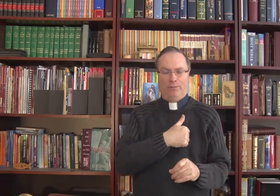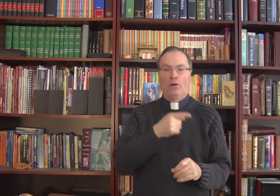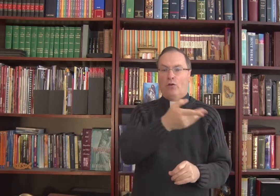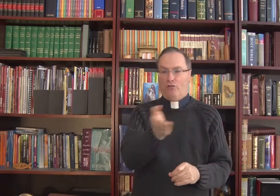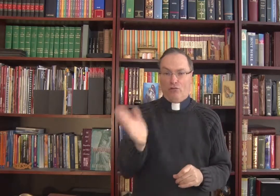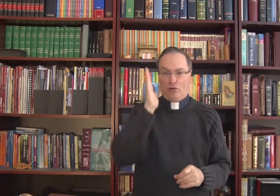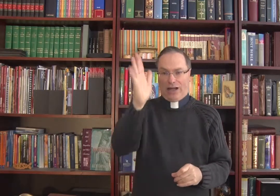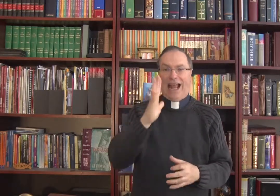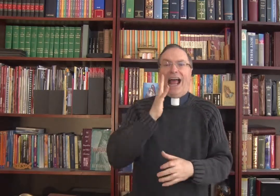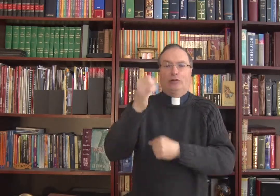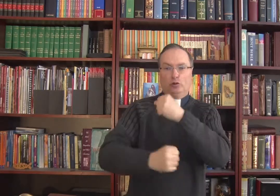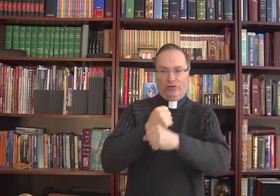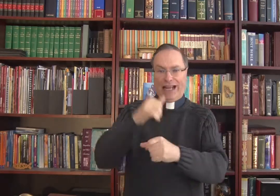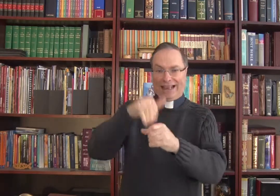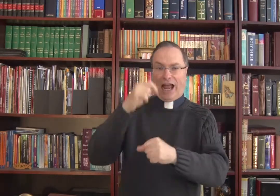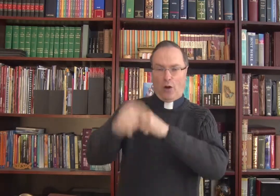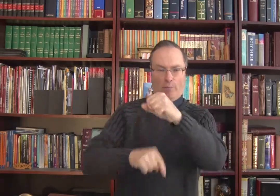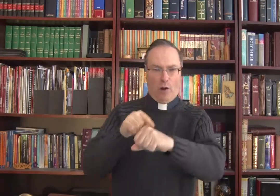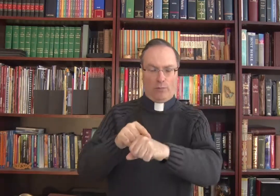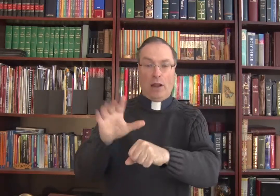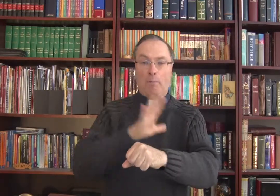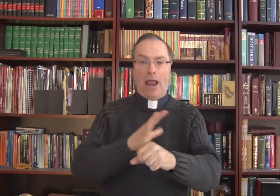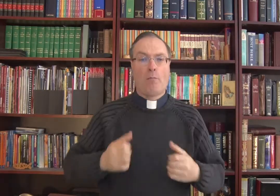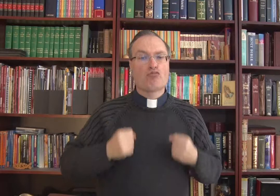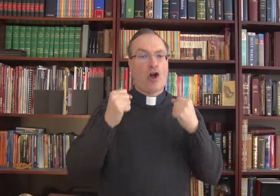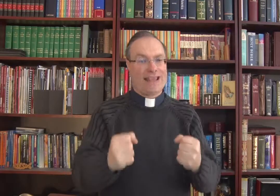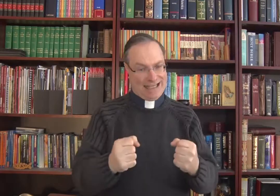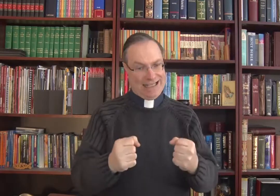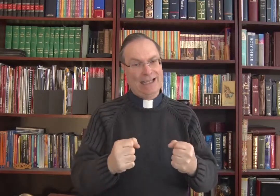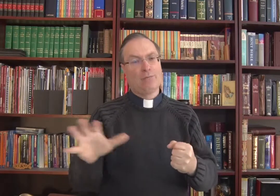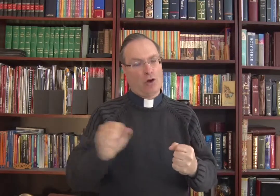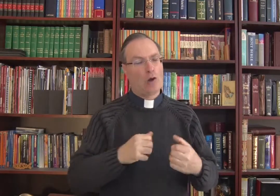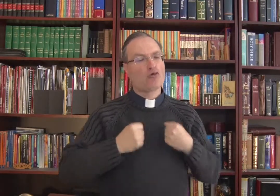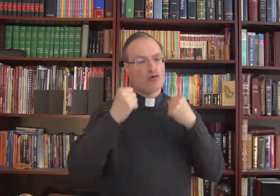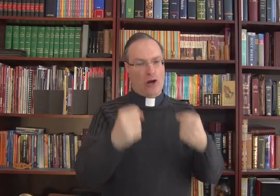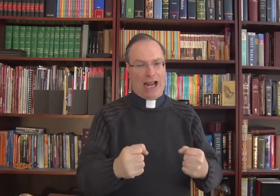Vous aurez à souffrir dans le monde, mais prenez courage: